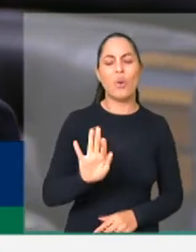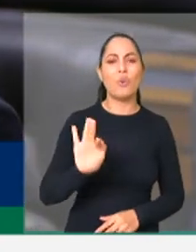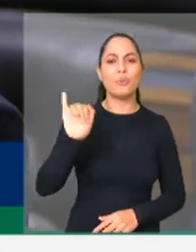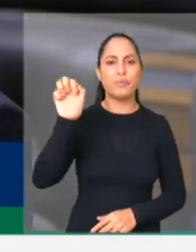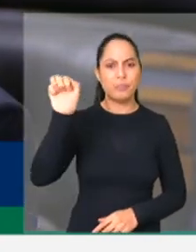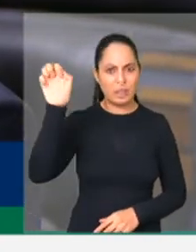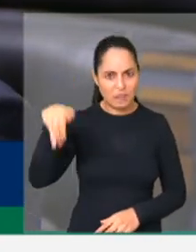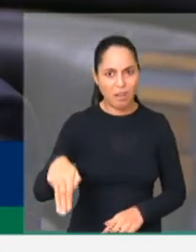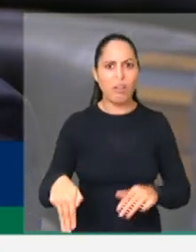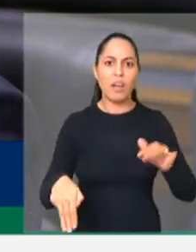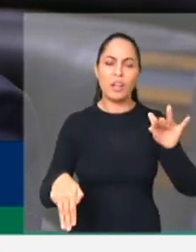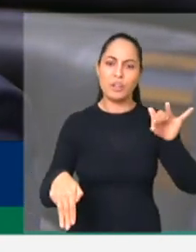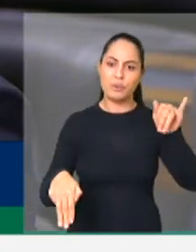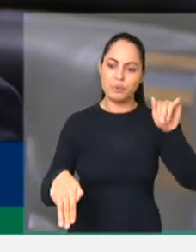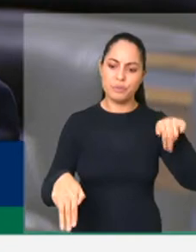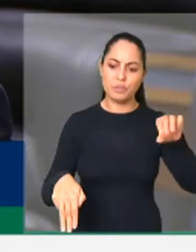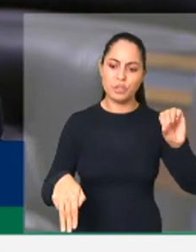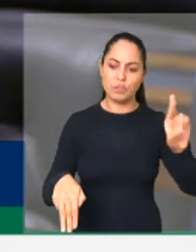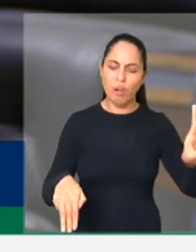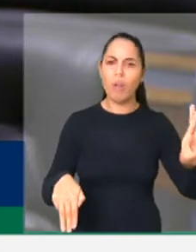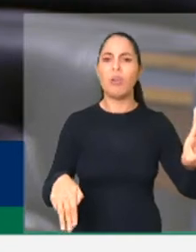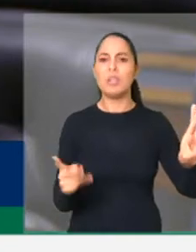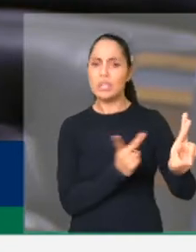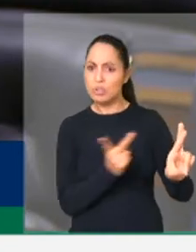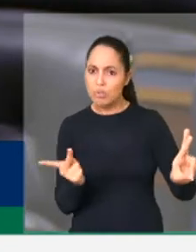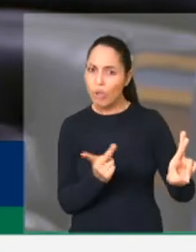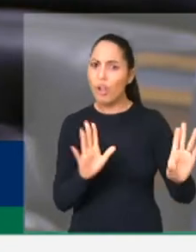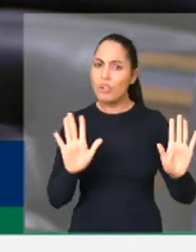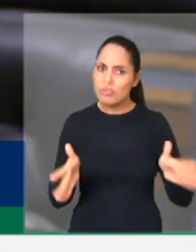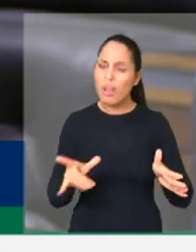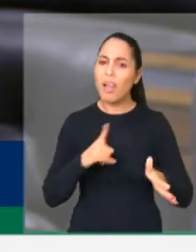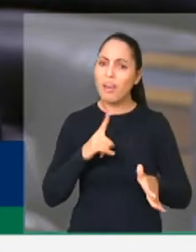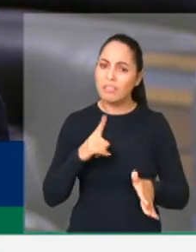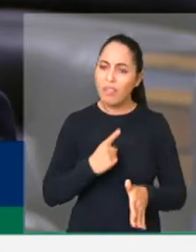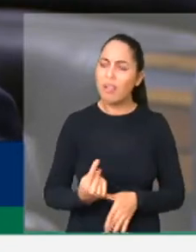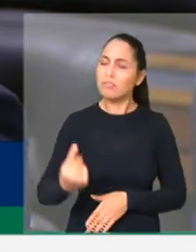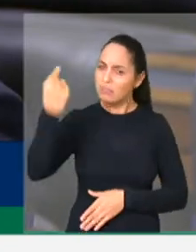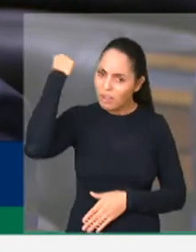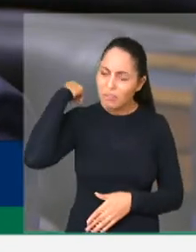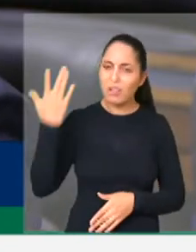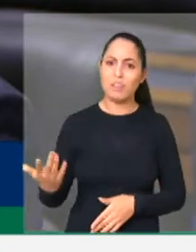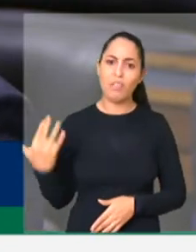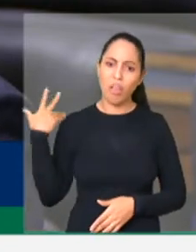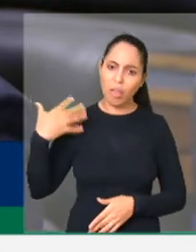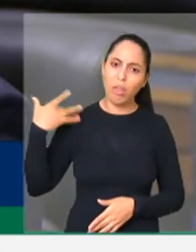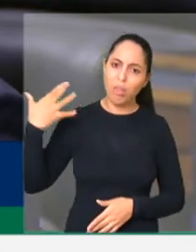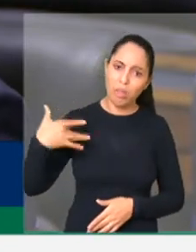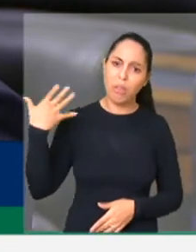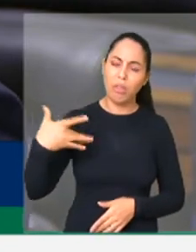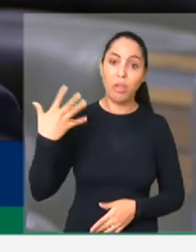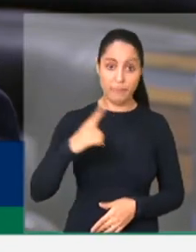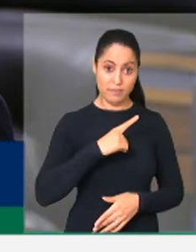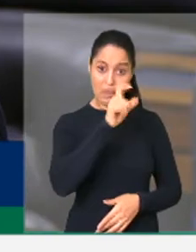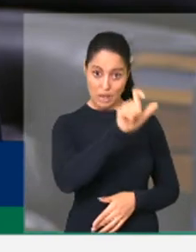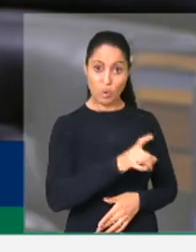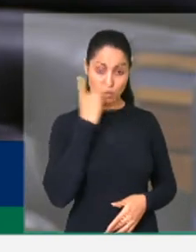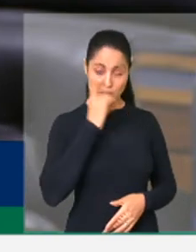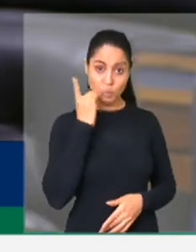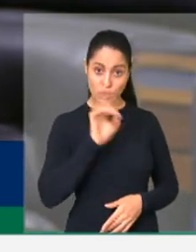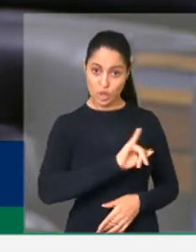COISAS TOTALMENTE DISTINTAS. O QUE NÓS ESTAMOS AQUI É QUERER SALVAR A OPORTUNIDADE DE EMPREGO E MEADO MIRO MUITO QUE NO NORDESTE BRASILEIRO, ONDE NÓS NÃO TEMOS TANTAS